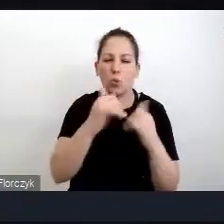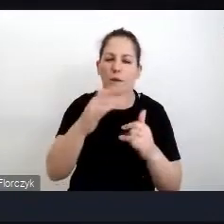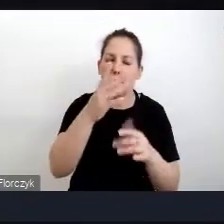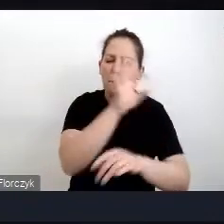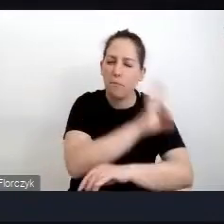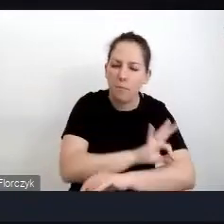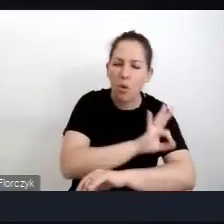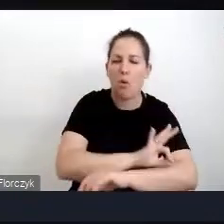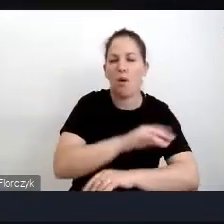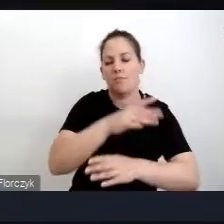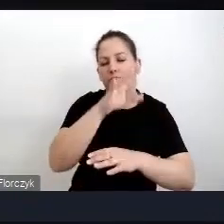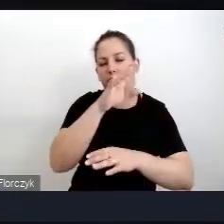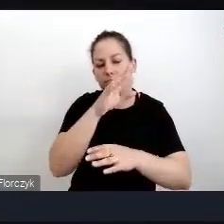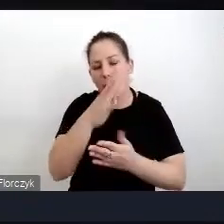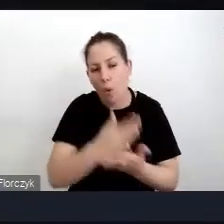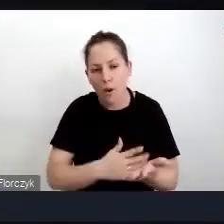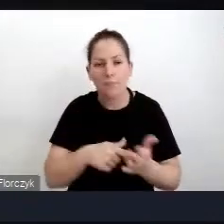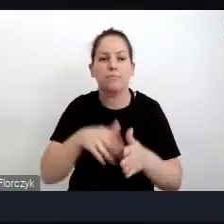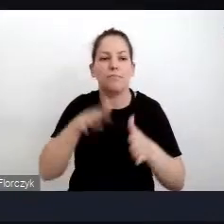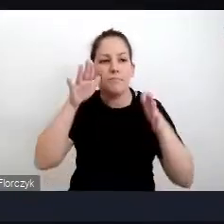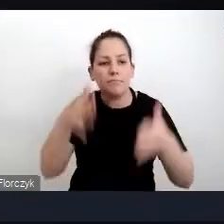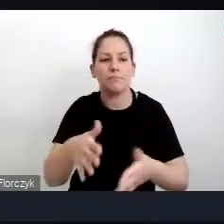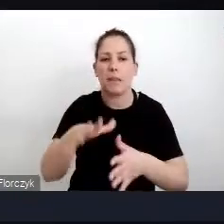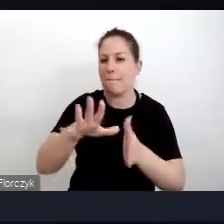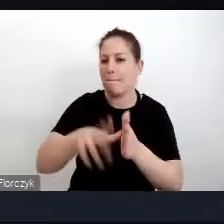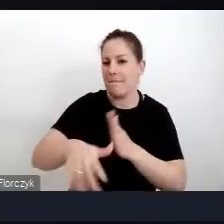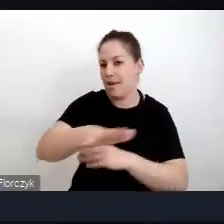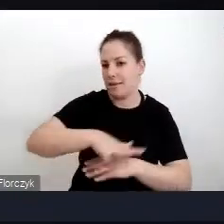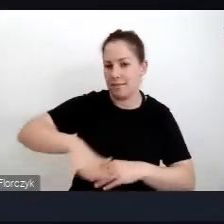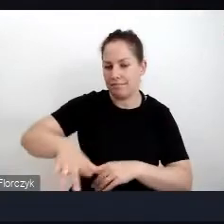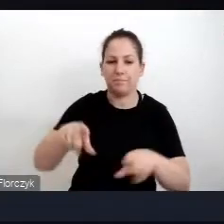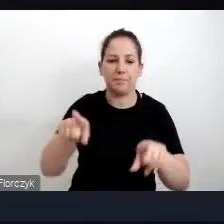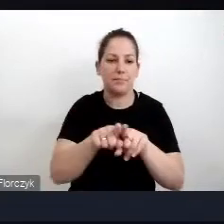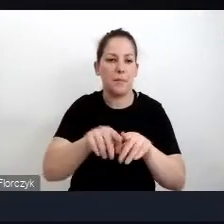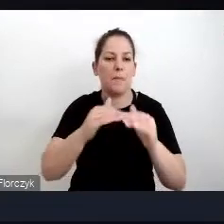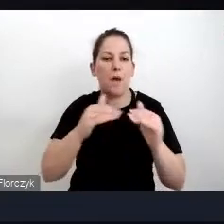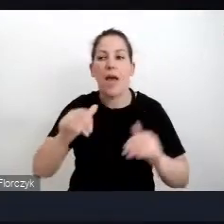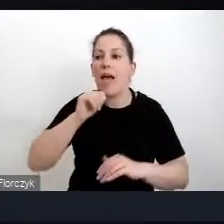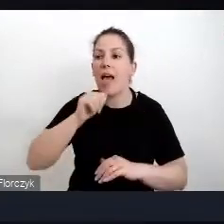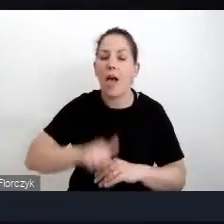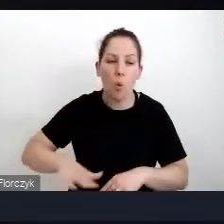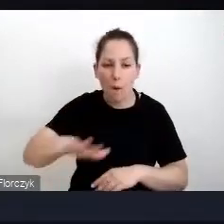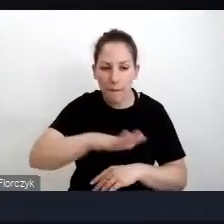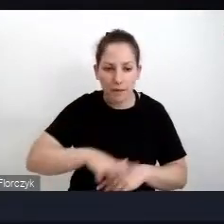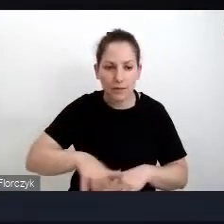kierowane bezpośrednio do obszarów miejskich, zarówno na poziomie europejskim, jak i krajowym.